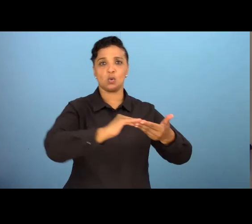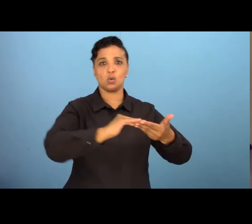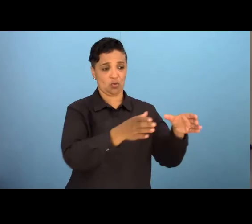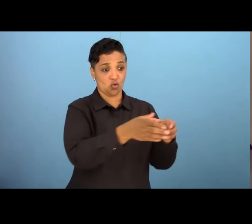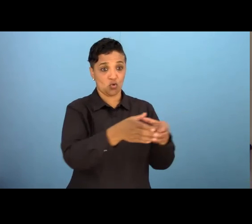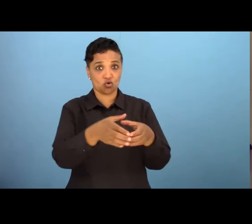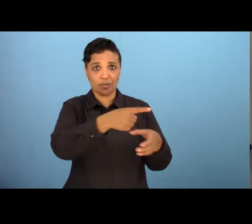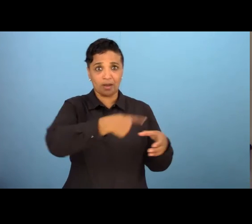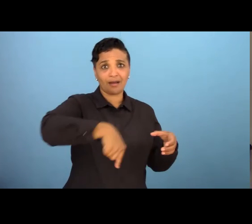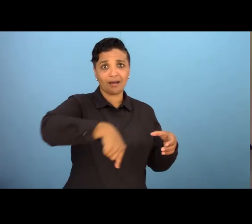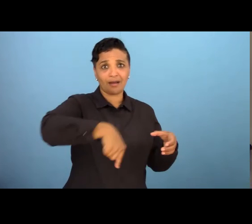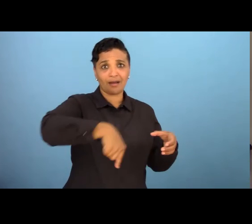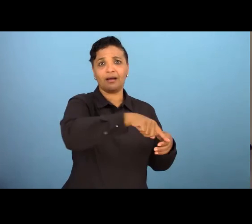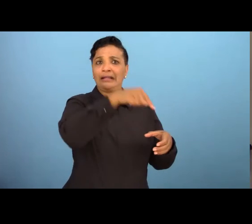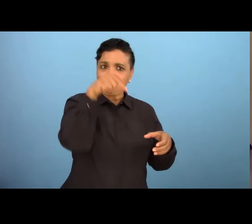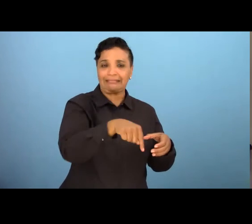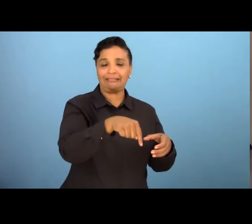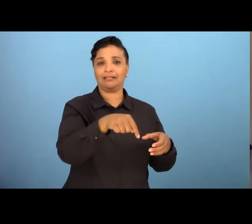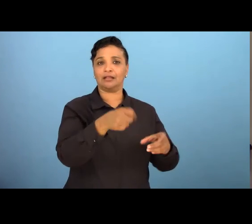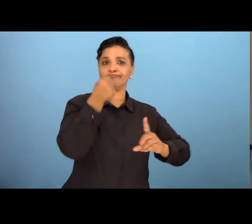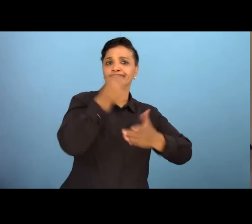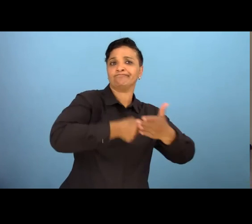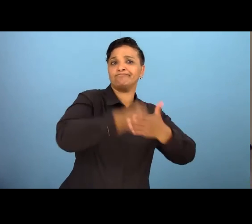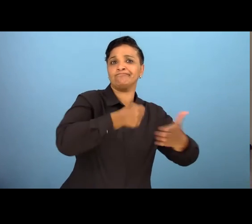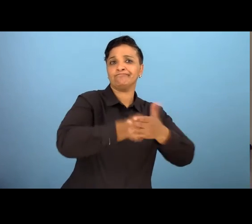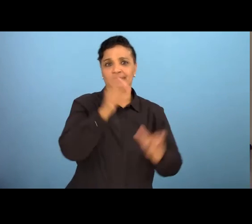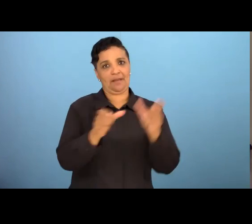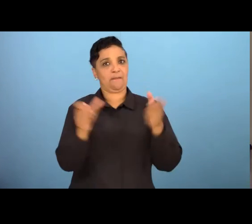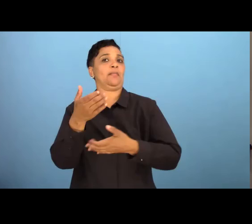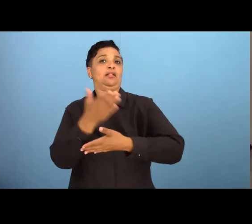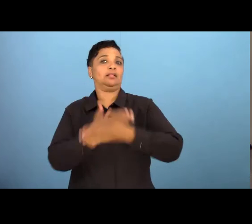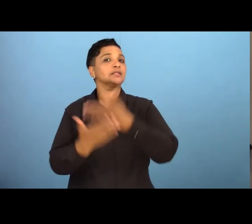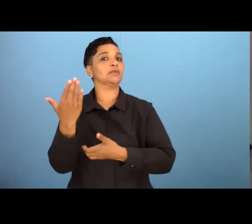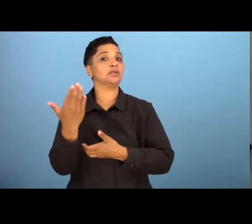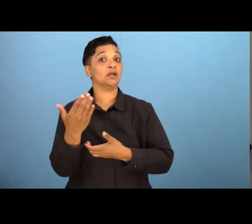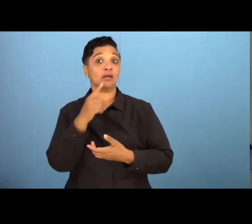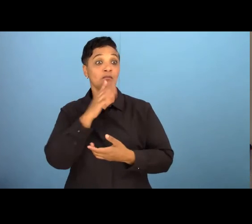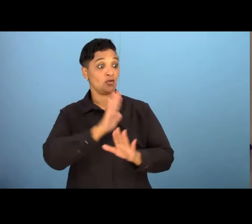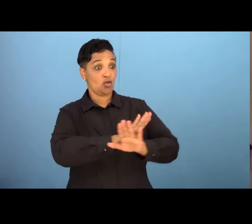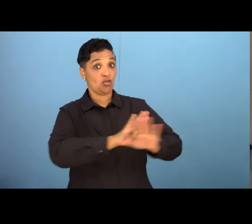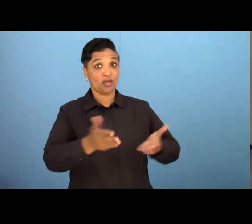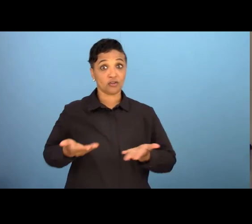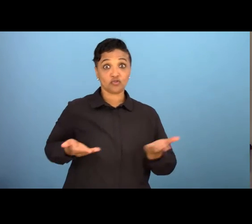quieran el enfoque de la gobierno en estas organizaciones para que estas sean las